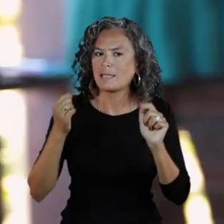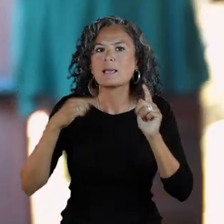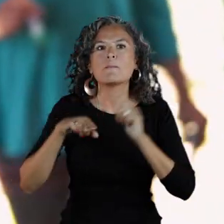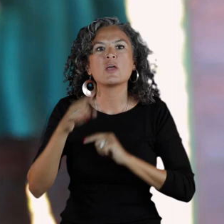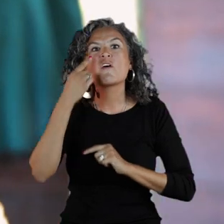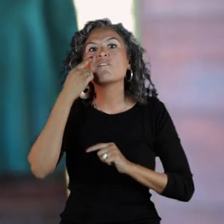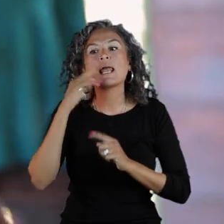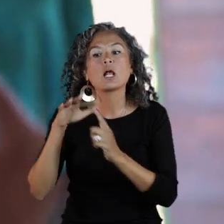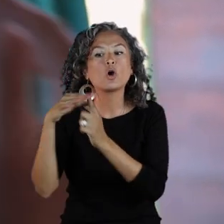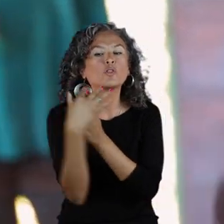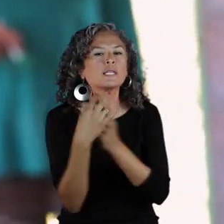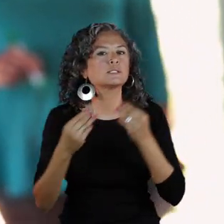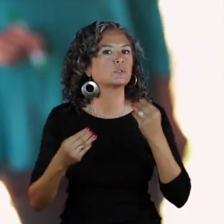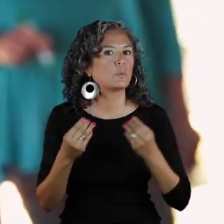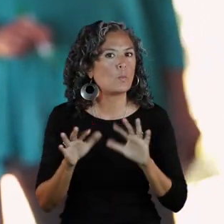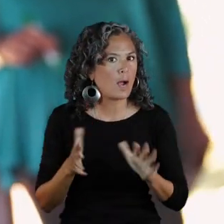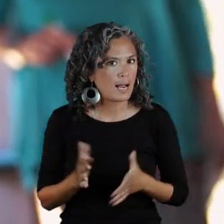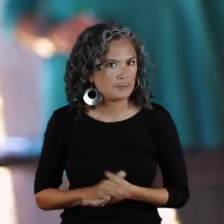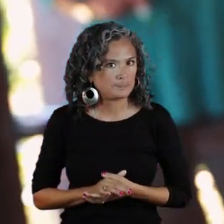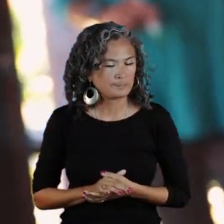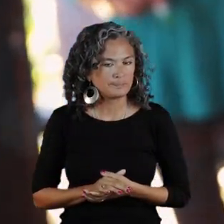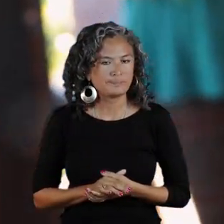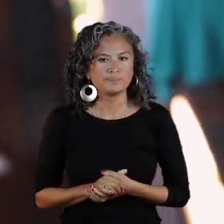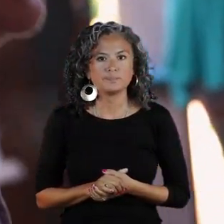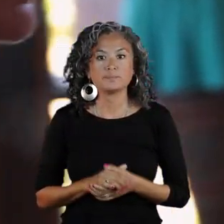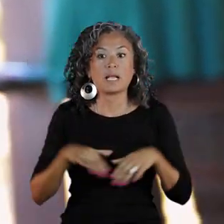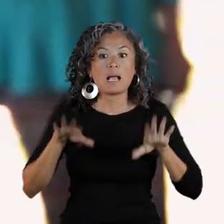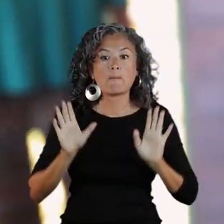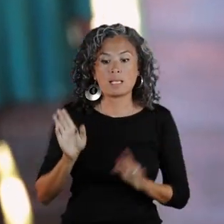Pero de nuevo hay que ver en que contexto esta ella.